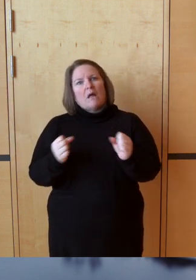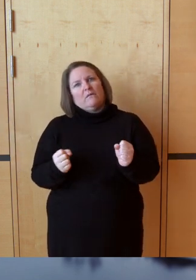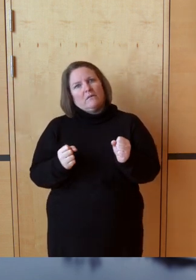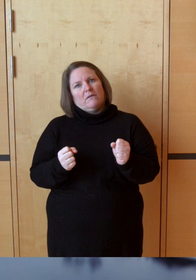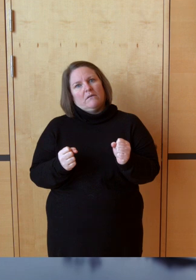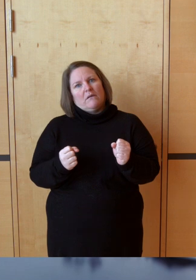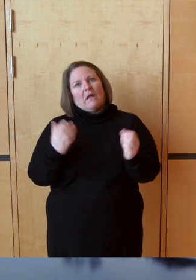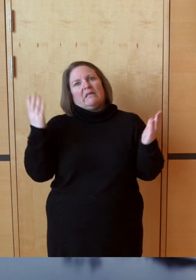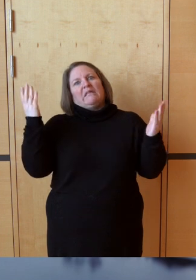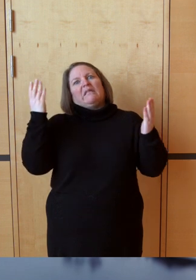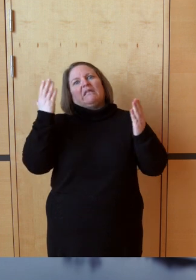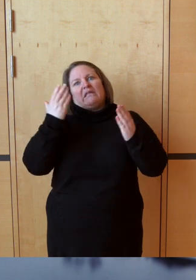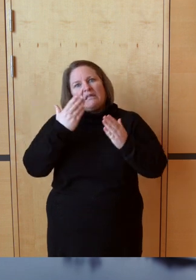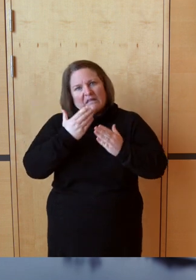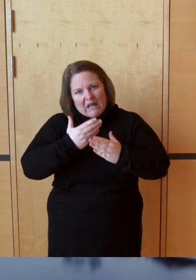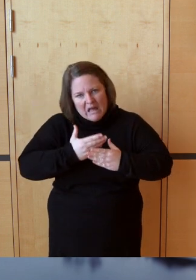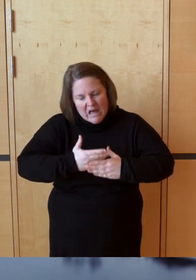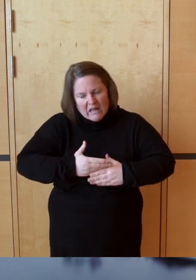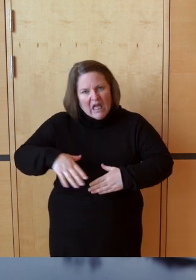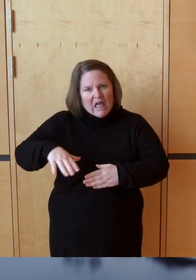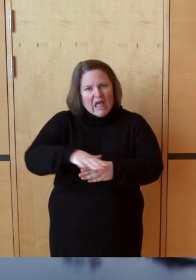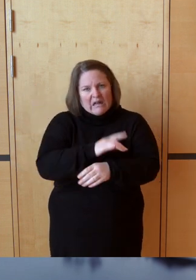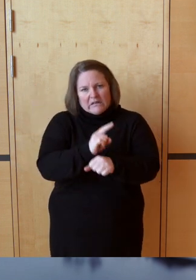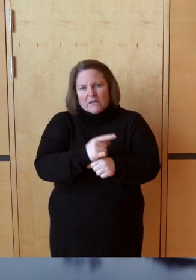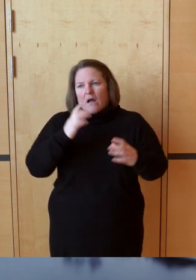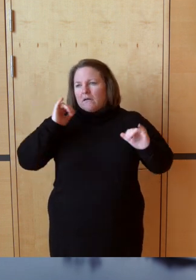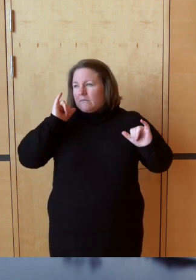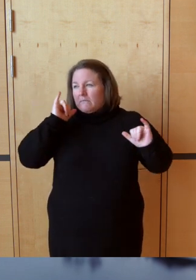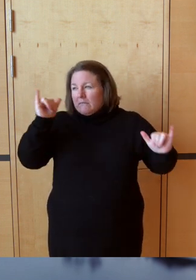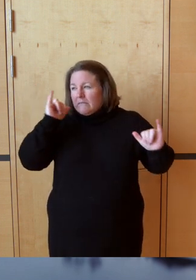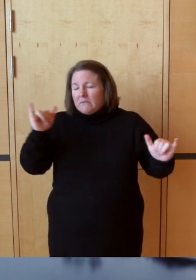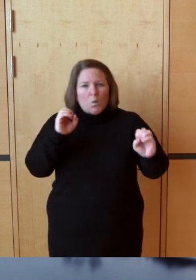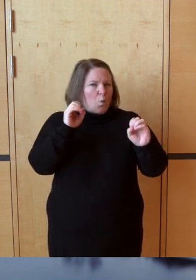Hela nätterna Det är inte okej Därför välkomnar jag att